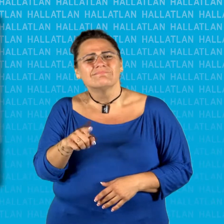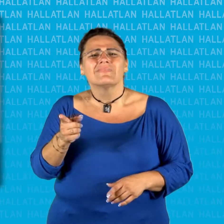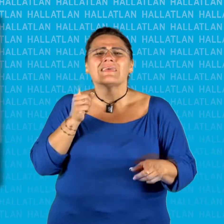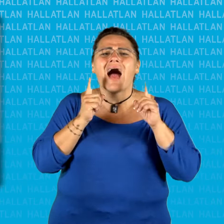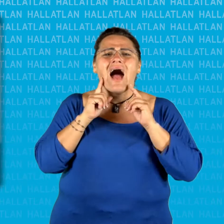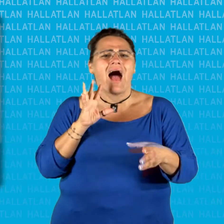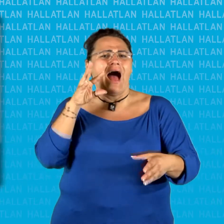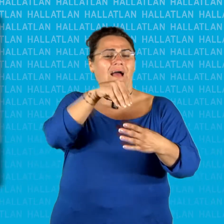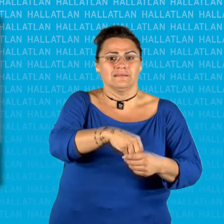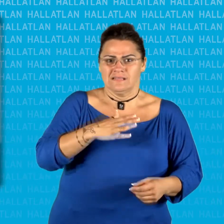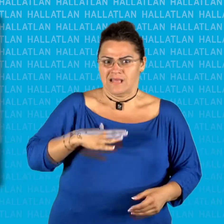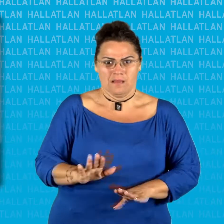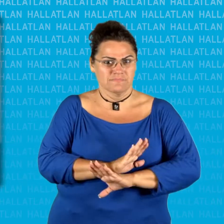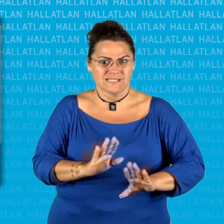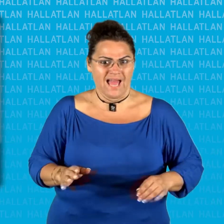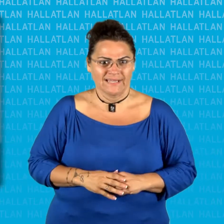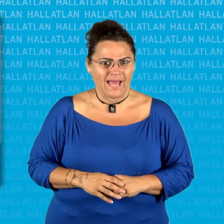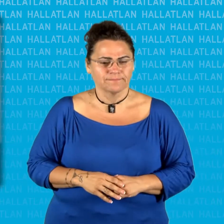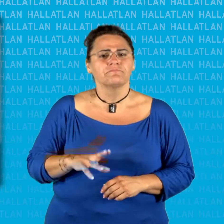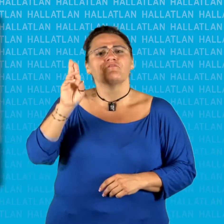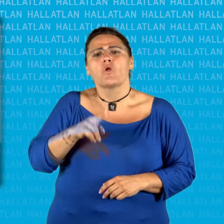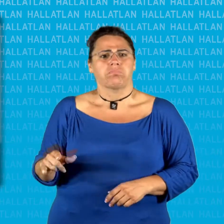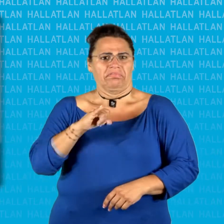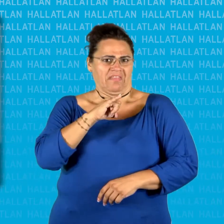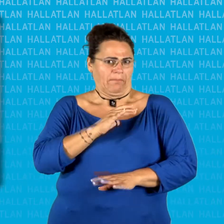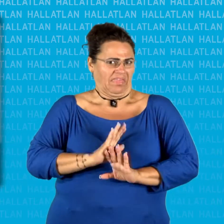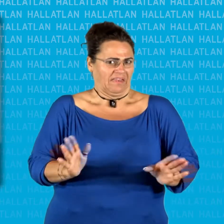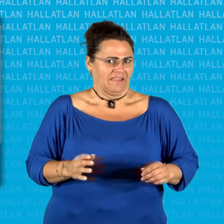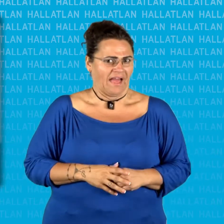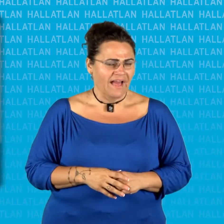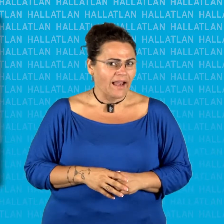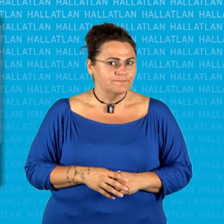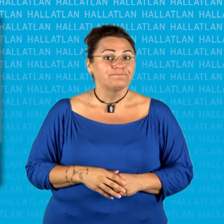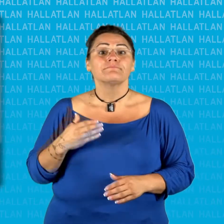Nem volt kedve játszani, egyszerűen nem is érdekelték a játékok.